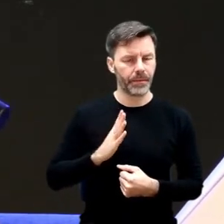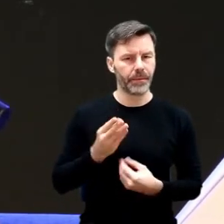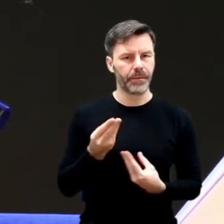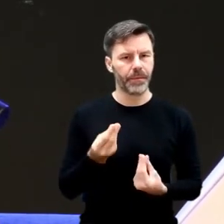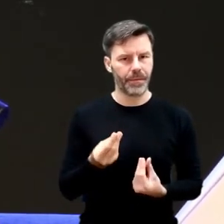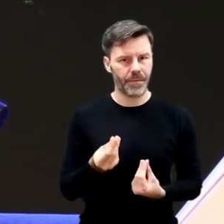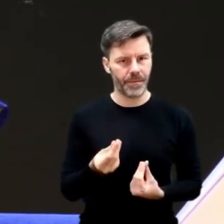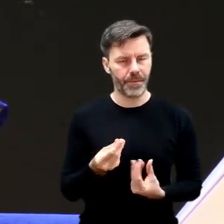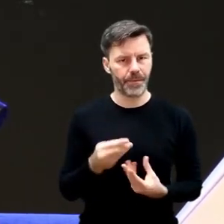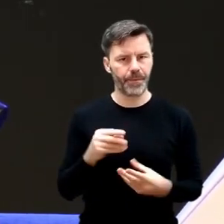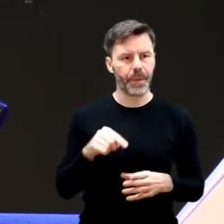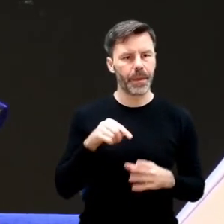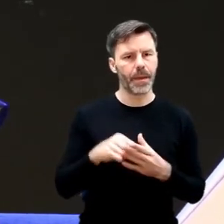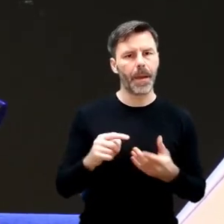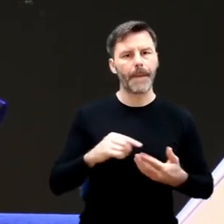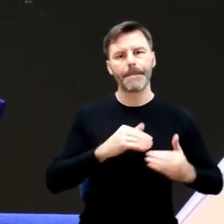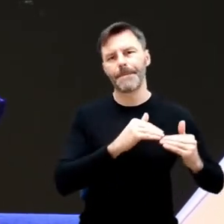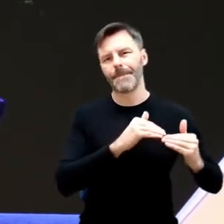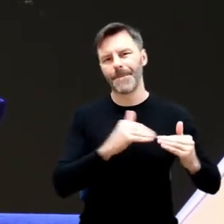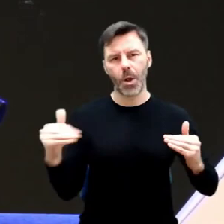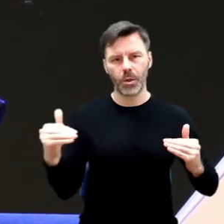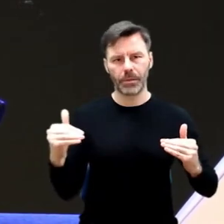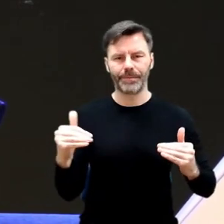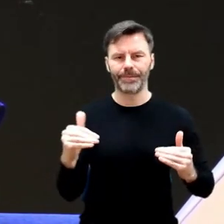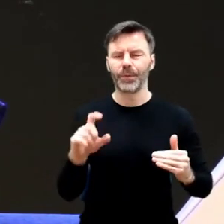na poziomie adekwatnym do zapotrzebowania gmin,